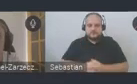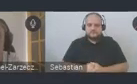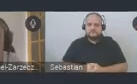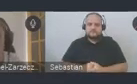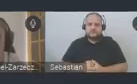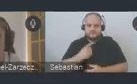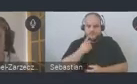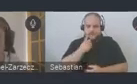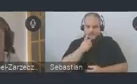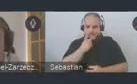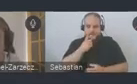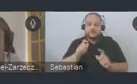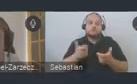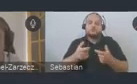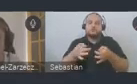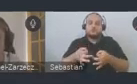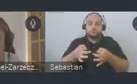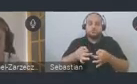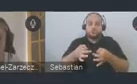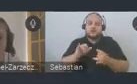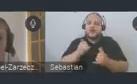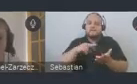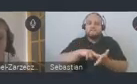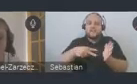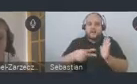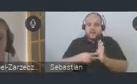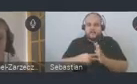I co dzisiaj przed nami? Jaki będzie plan tego spotkania?